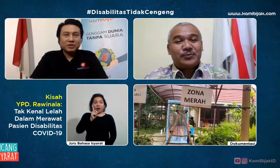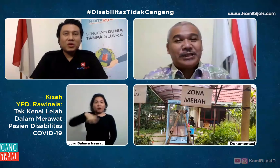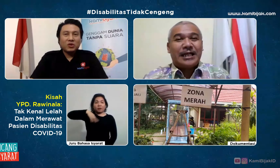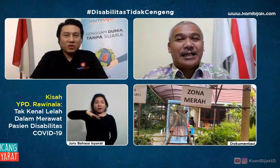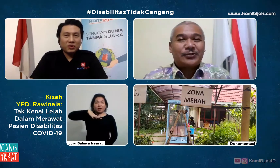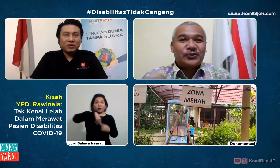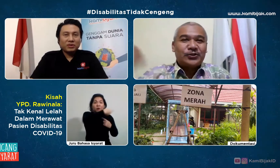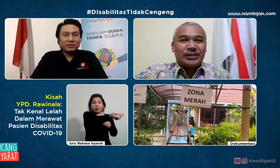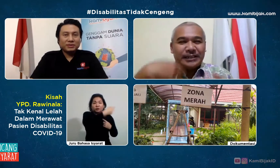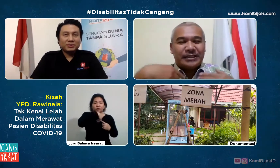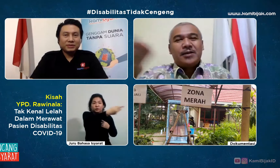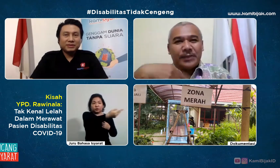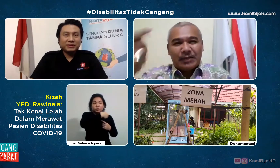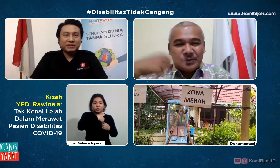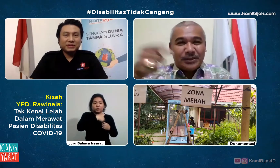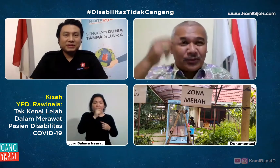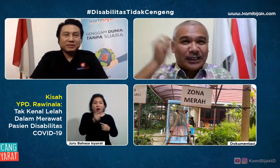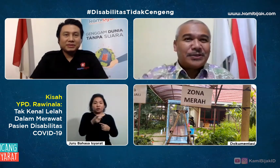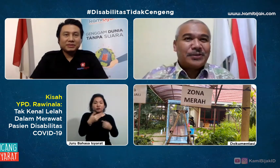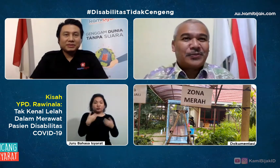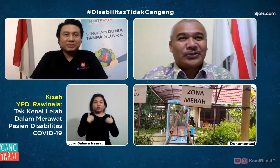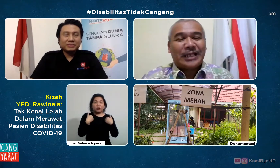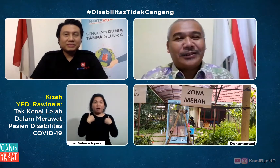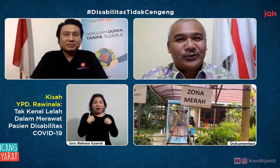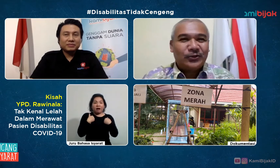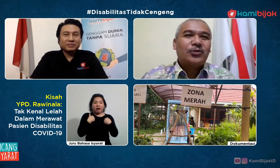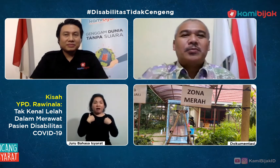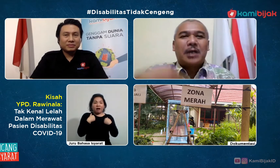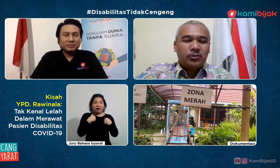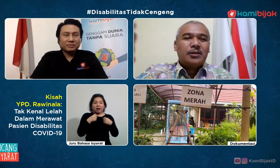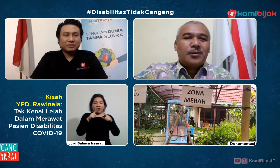kebetulan punya alat khusus jadi melalui penyemprotan itu dulu baru